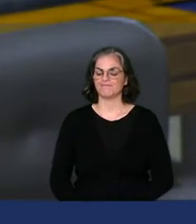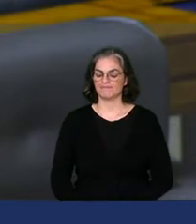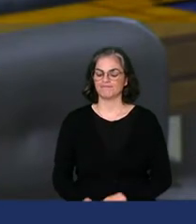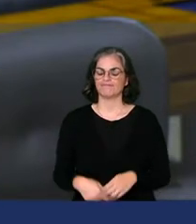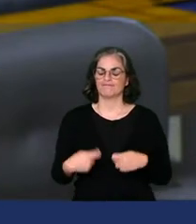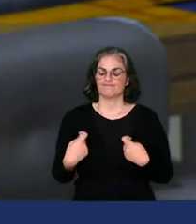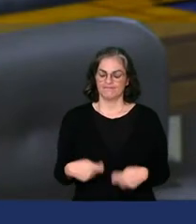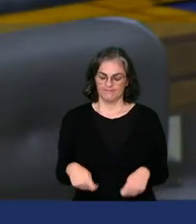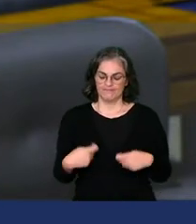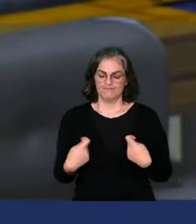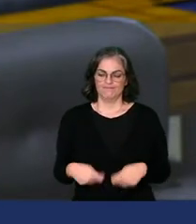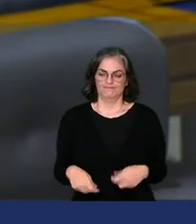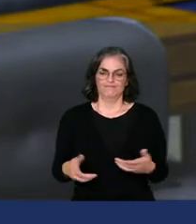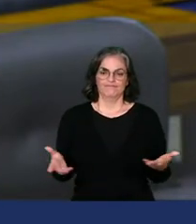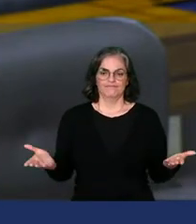LEIS É UMA DEMANDA QUE HOJE